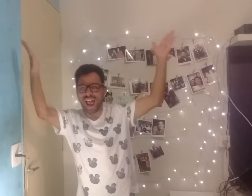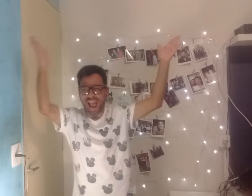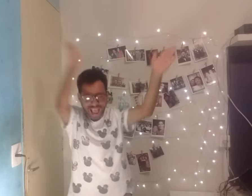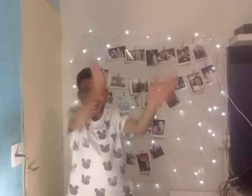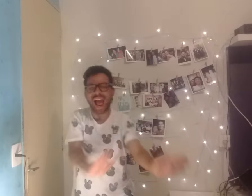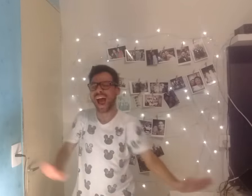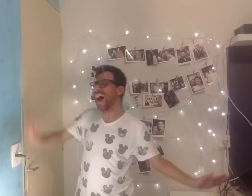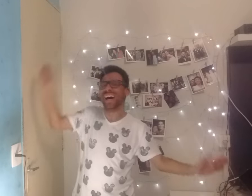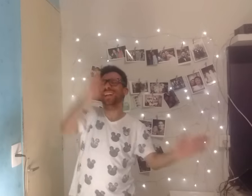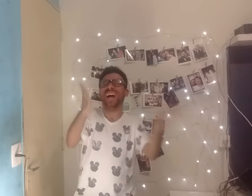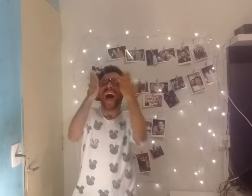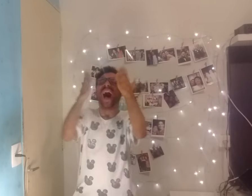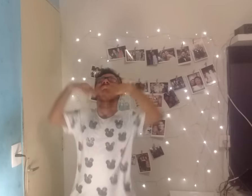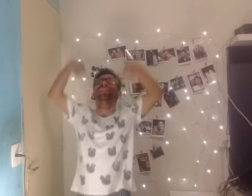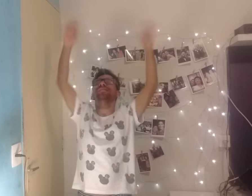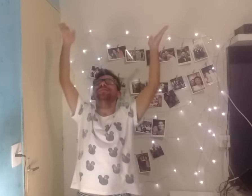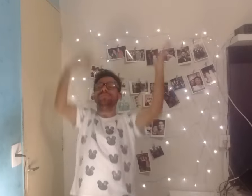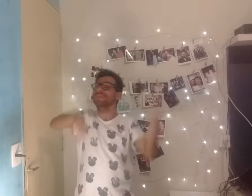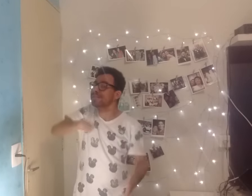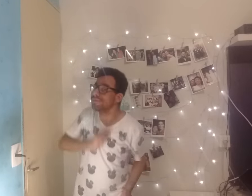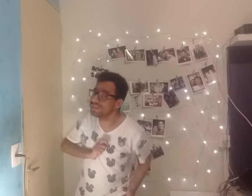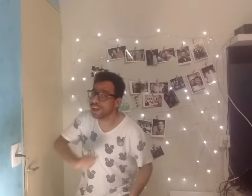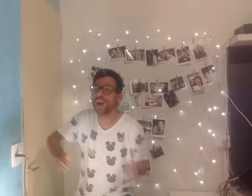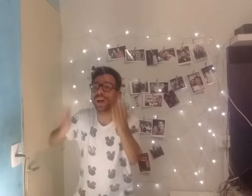ahh brasilll ohh !! meu sinal este!